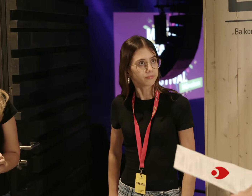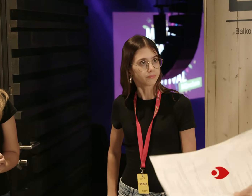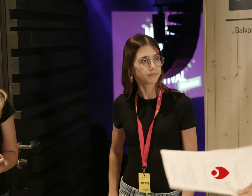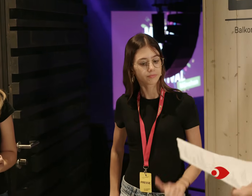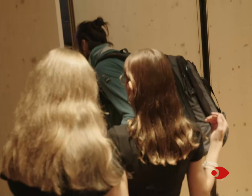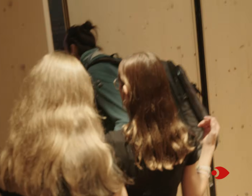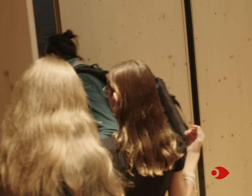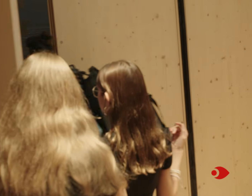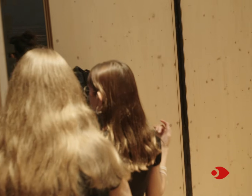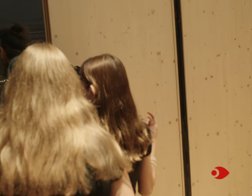Passt's so?